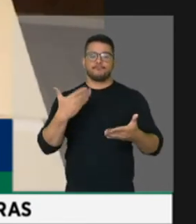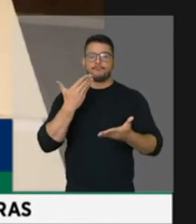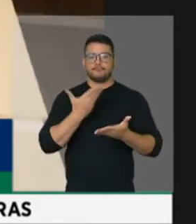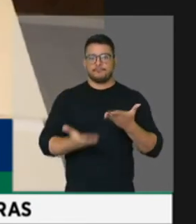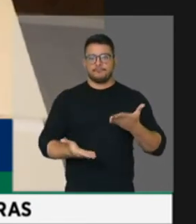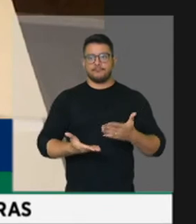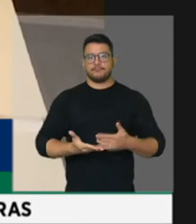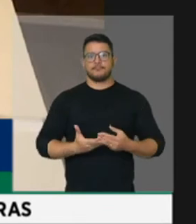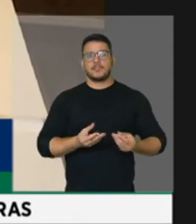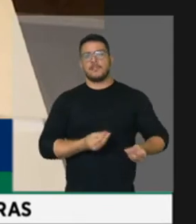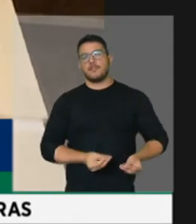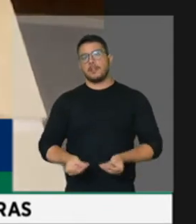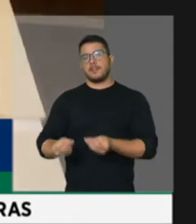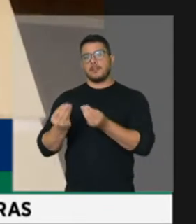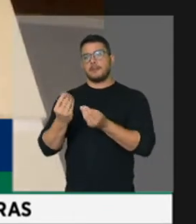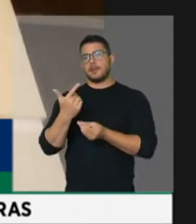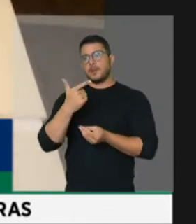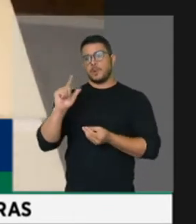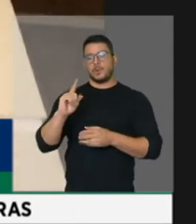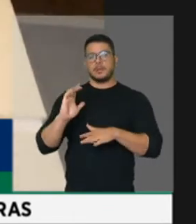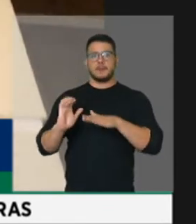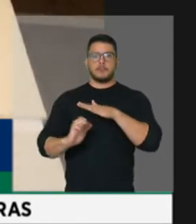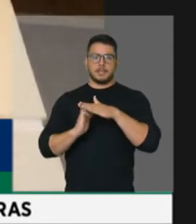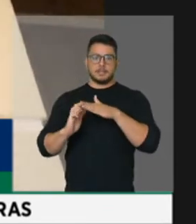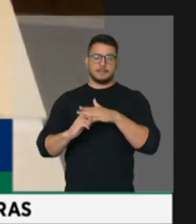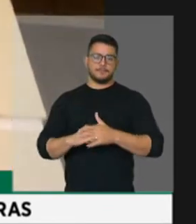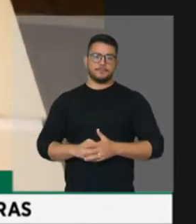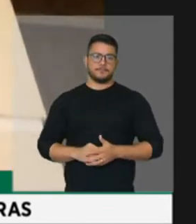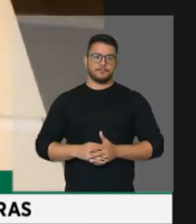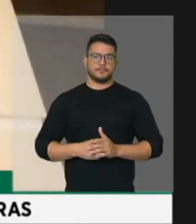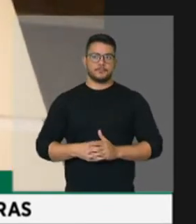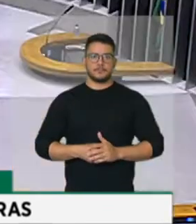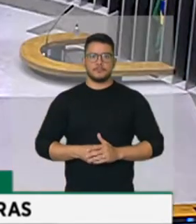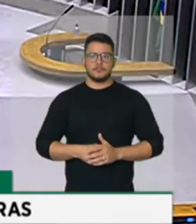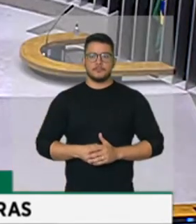ESSA VOTAÇÃO VAI SIGNIFICAR DE QUE O VOLUME DE RECURSOS ESTATAIS QUE FORAM